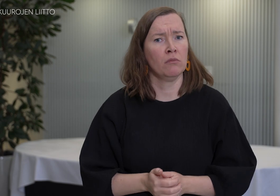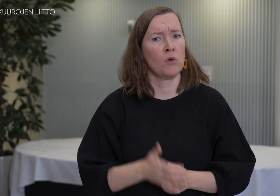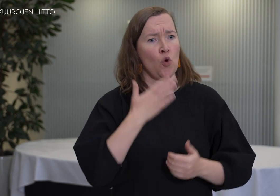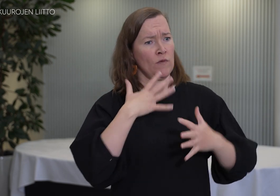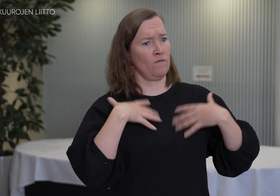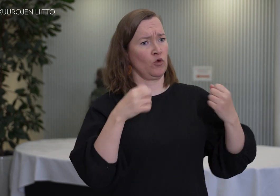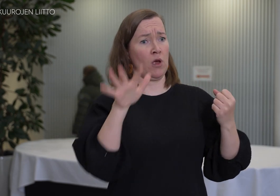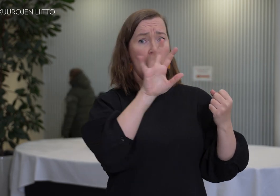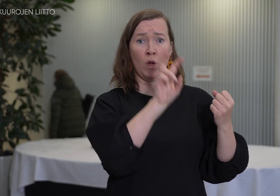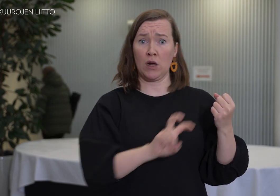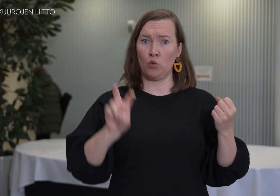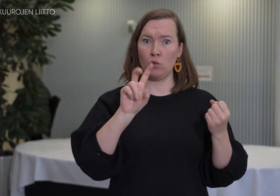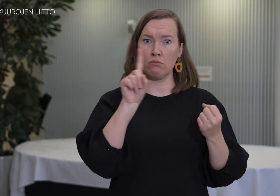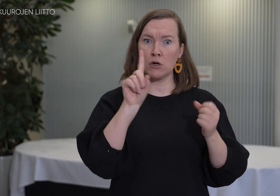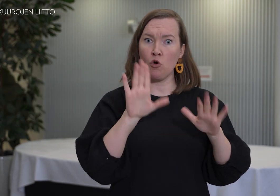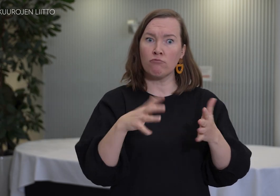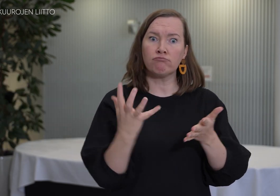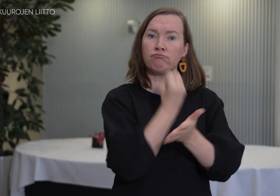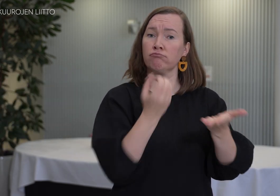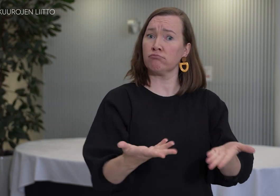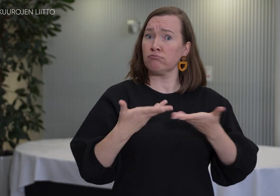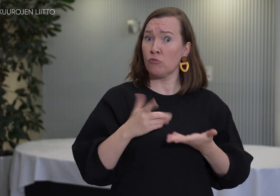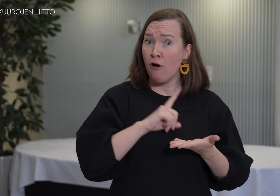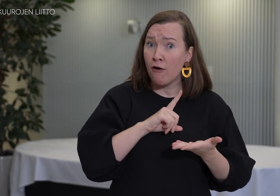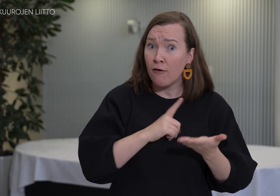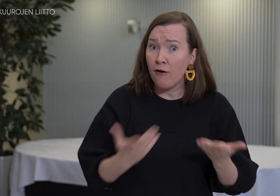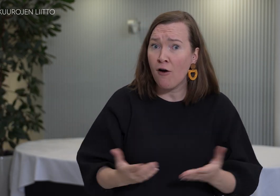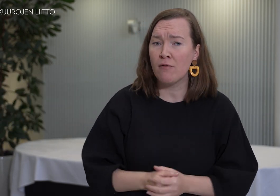Mitä hyvinvointialuekiertue antoi?